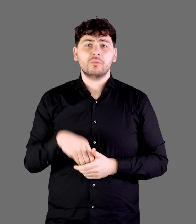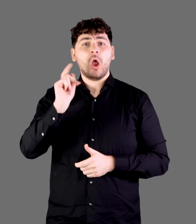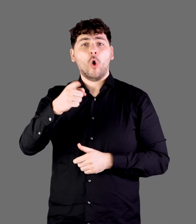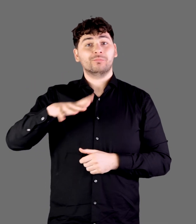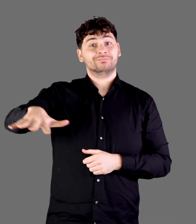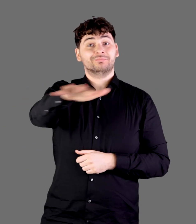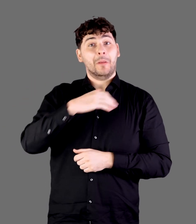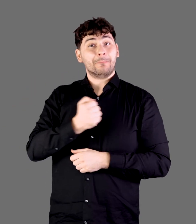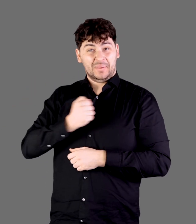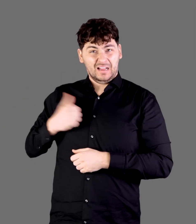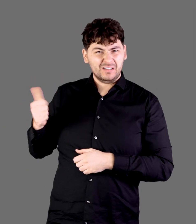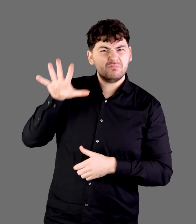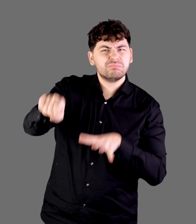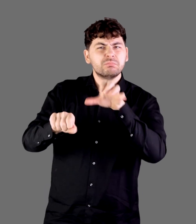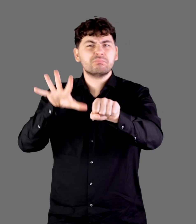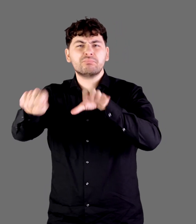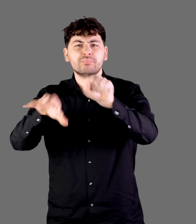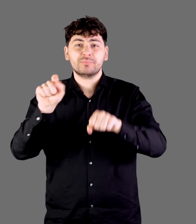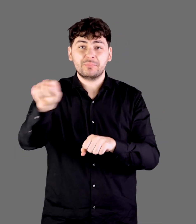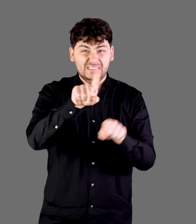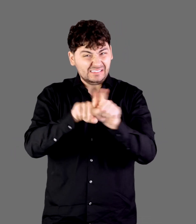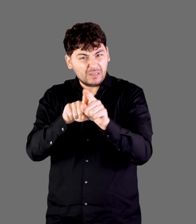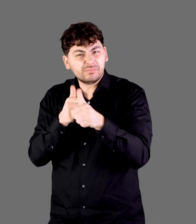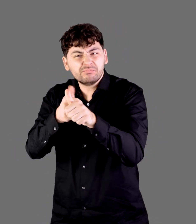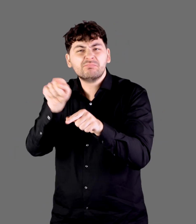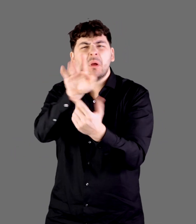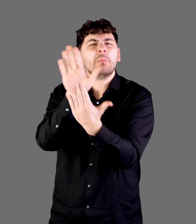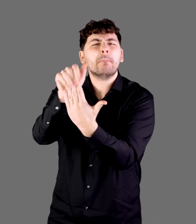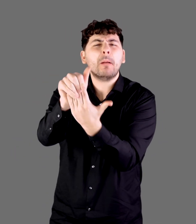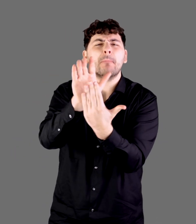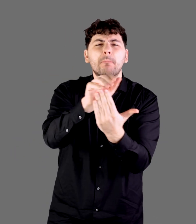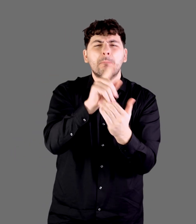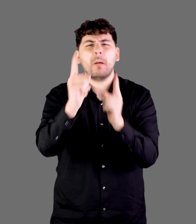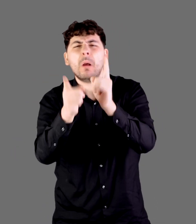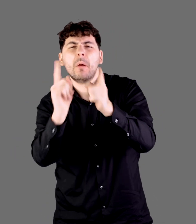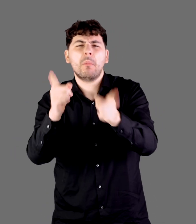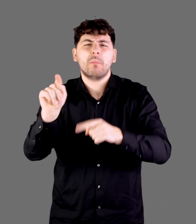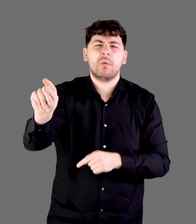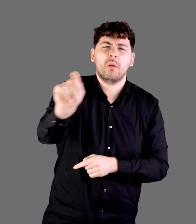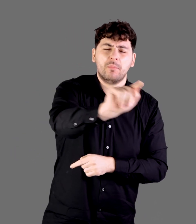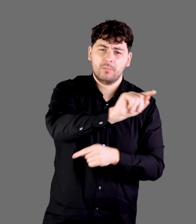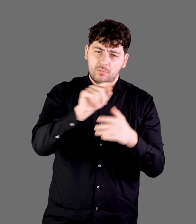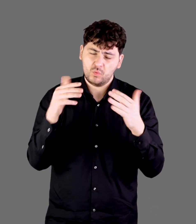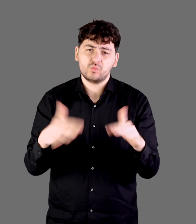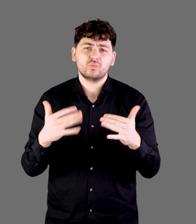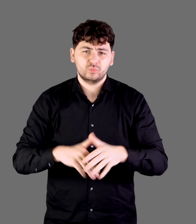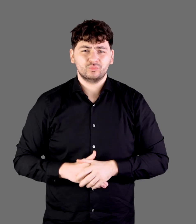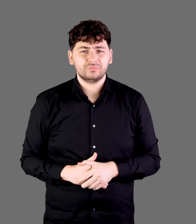und weitete sie zugleich auf die militärisch besetzten Gebiete aus.